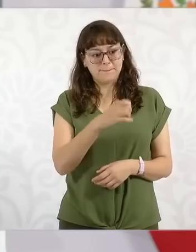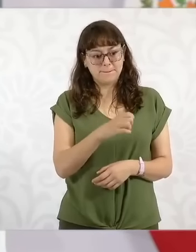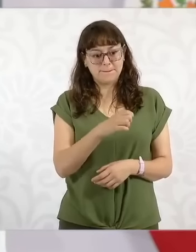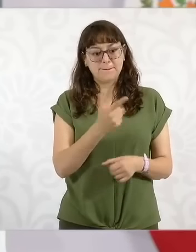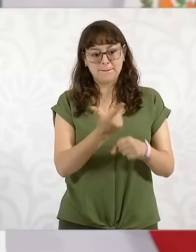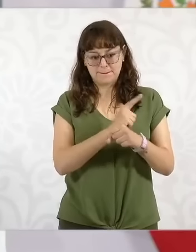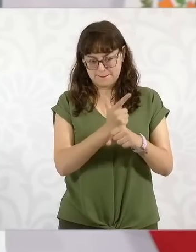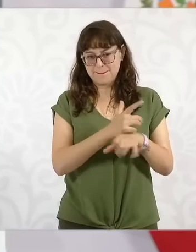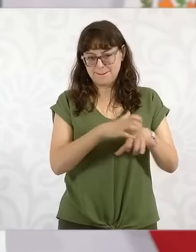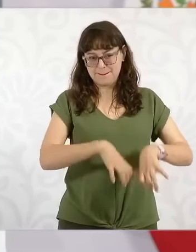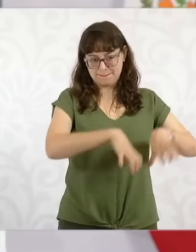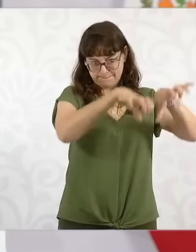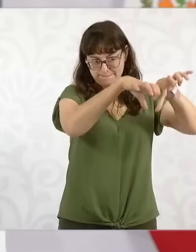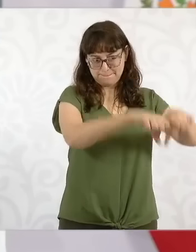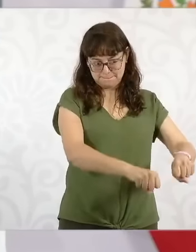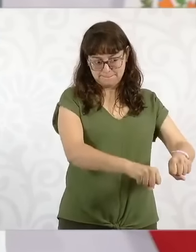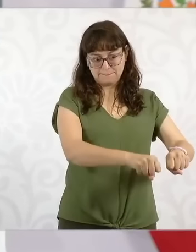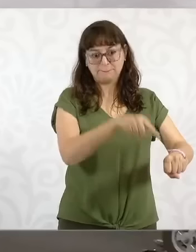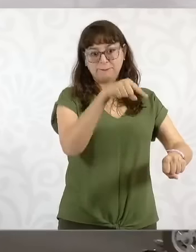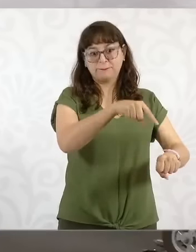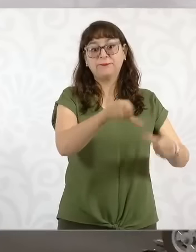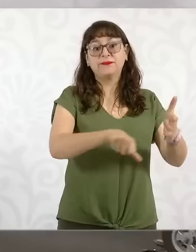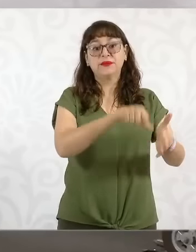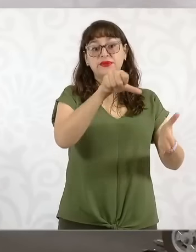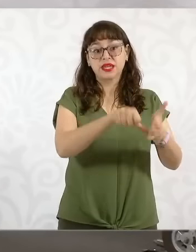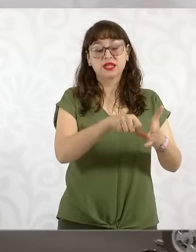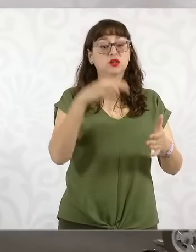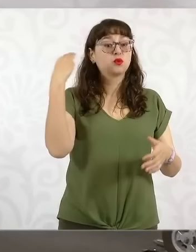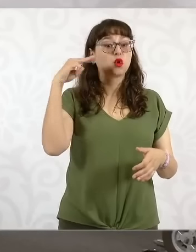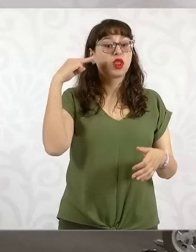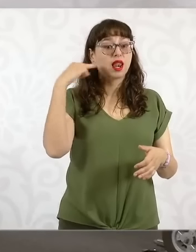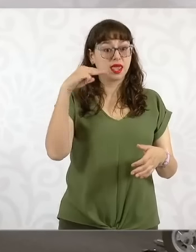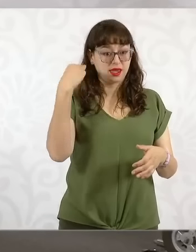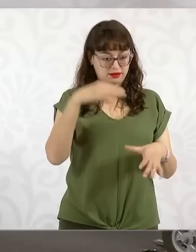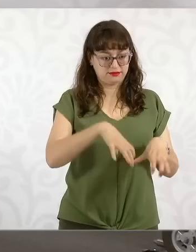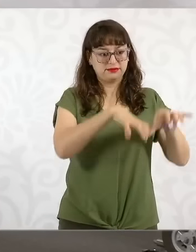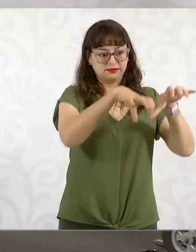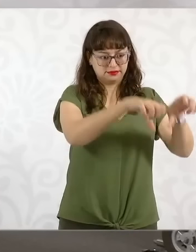licenciado en inmediaciones de la colonia Centro Morelia, Michoacán. El licenciado a través de